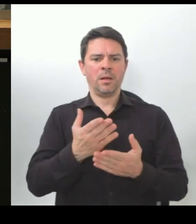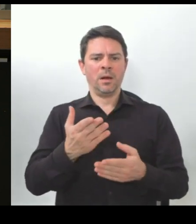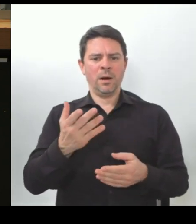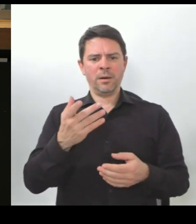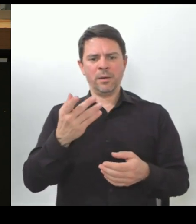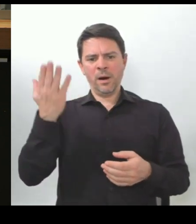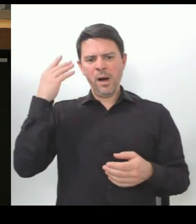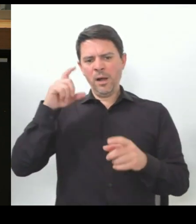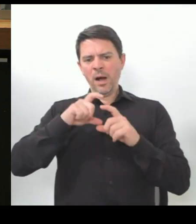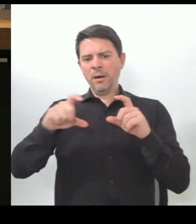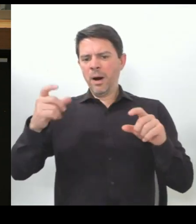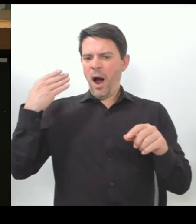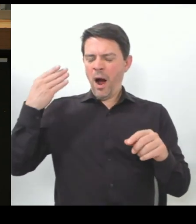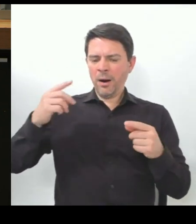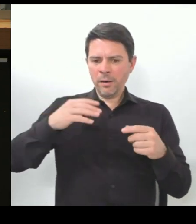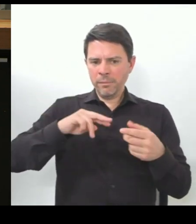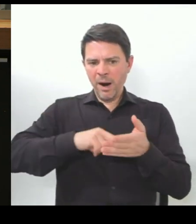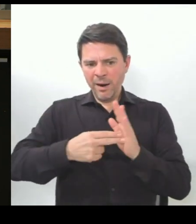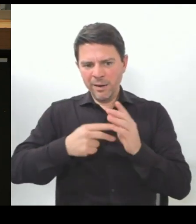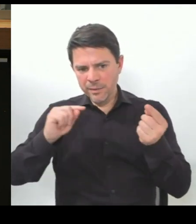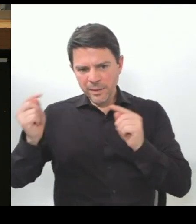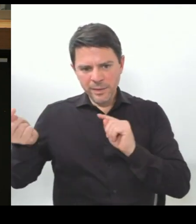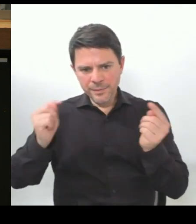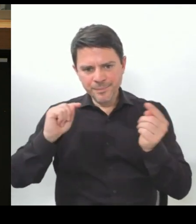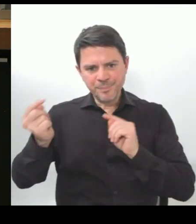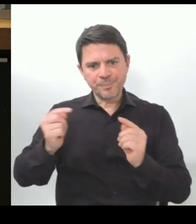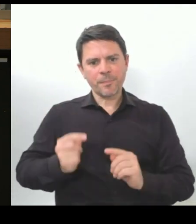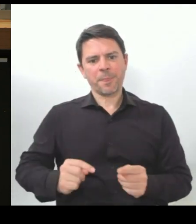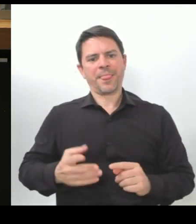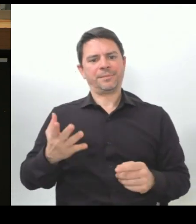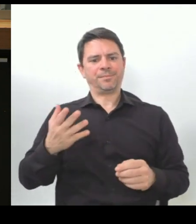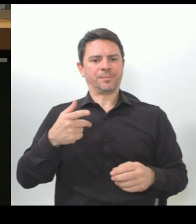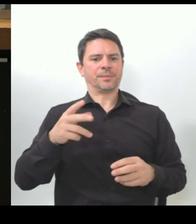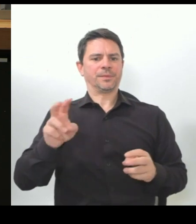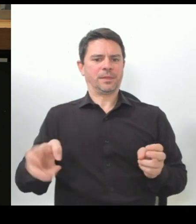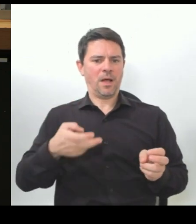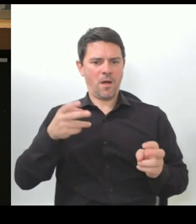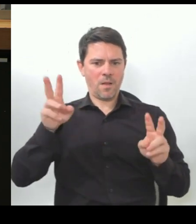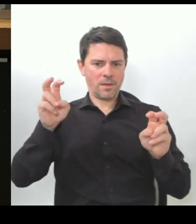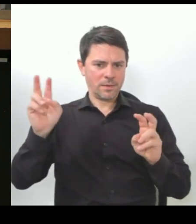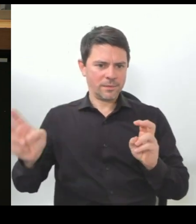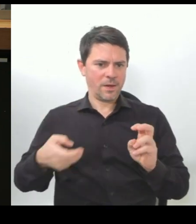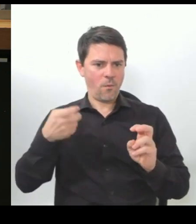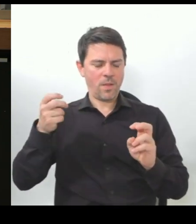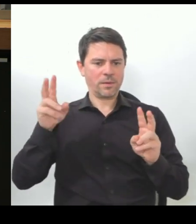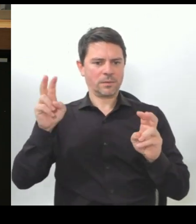AfD, 10 % mehr CDU, und wir haben eine vernünftige Regierung, die das auch umsetzt dieser Stadt. Vielen Dank.(Beifall) (Rednerwechsel)